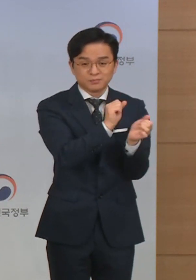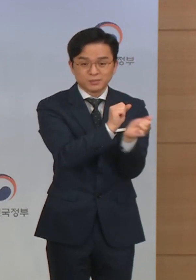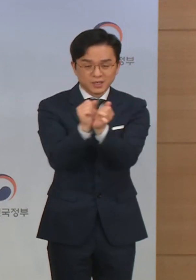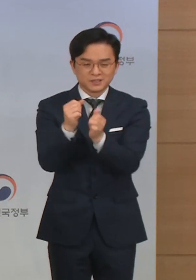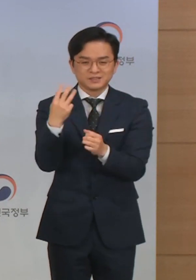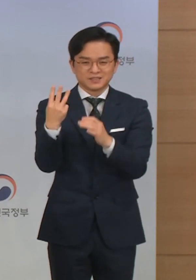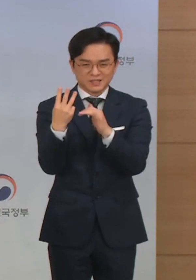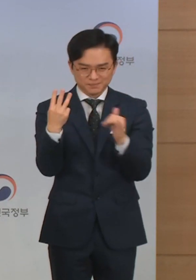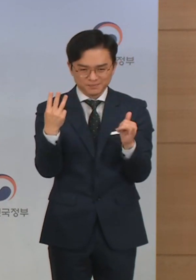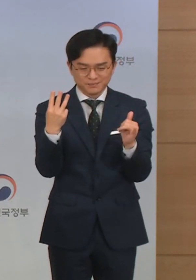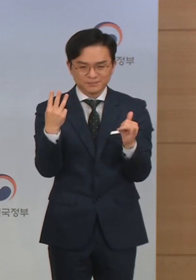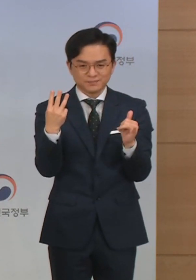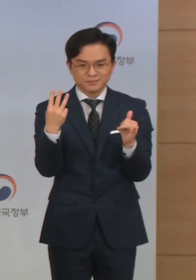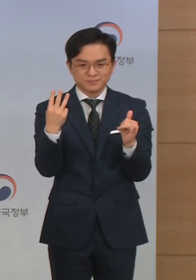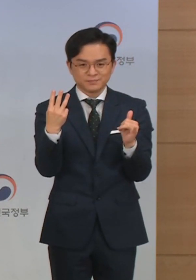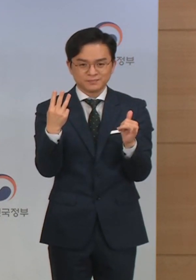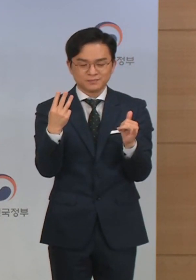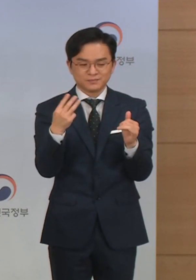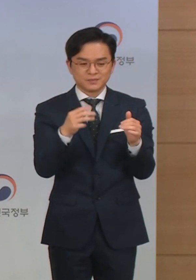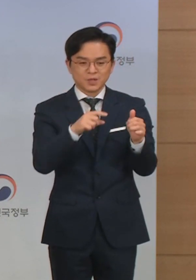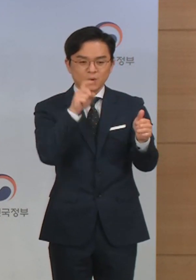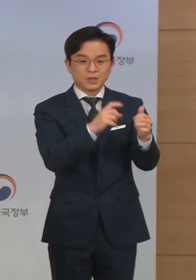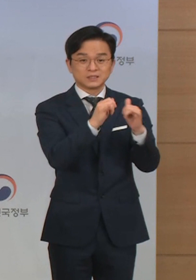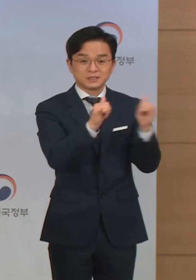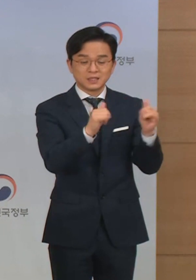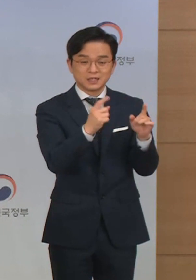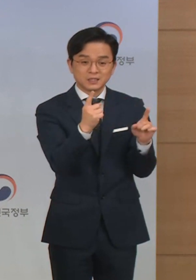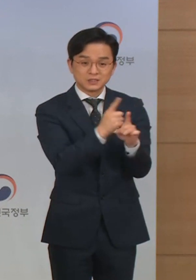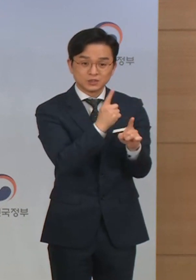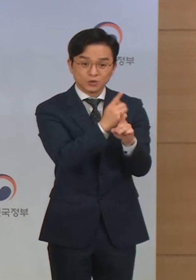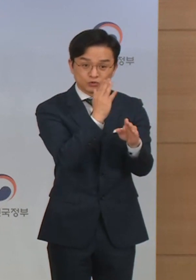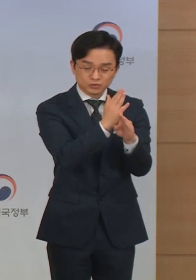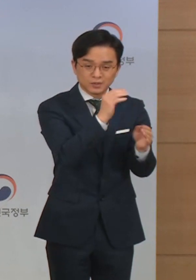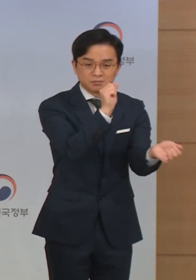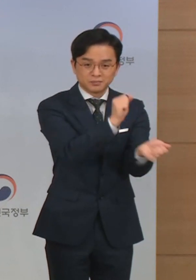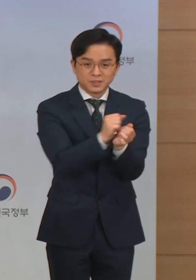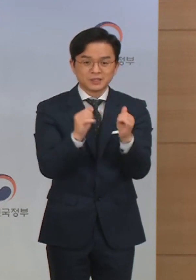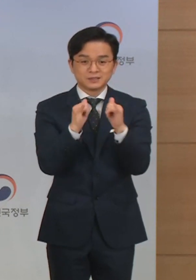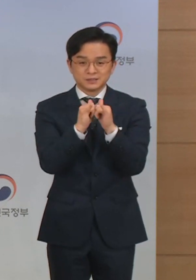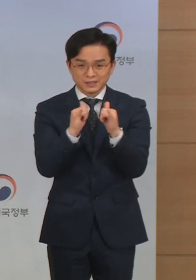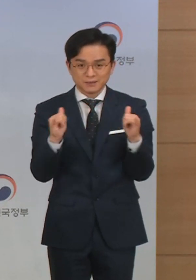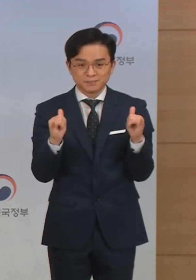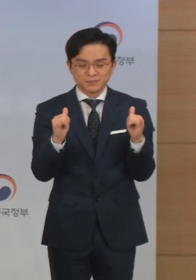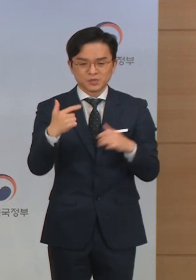확진 전 환자진료로 감염된 것으로 추정되는 66명